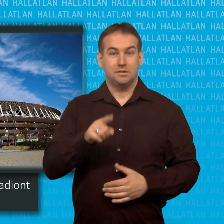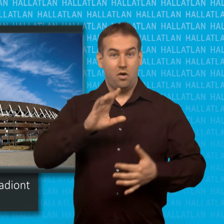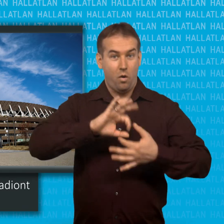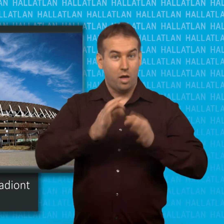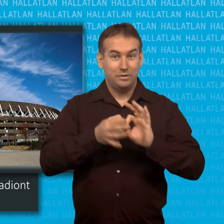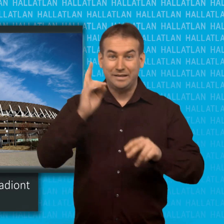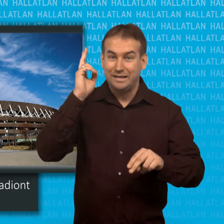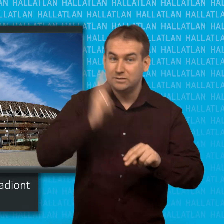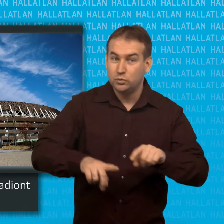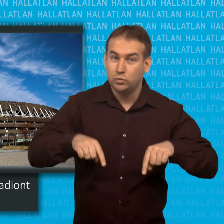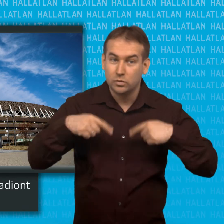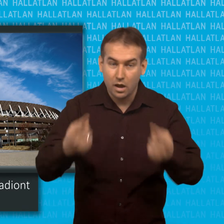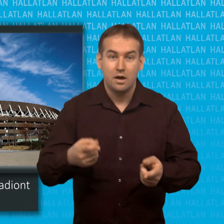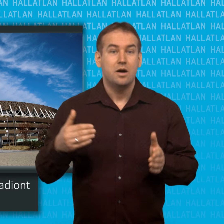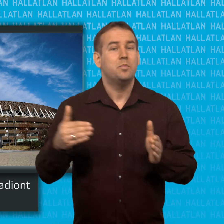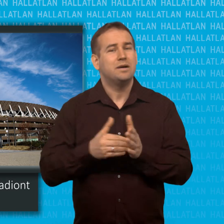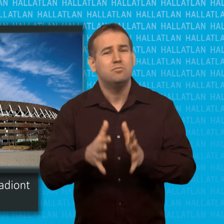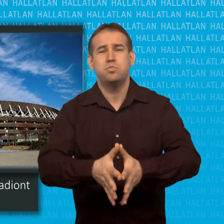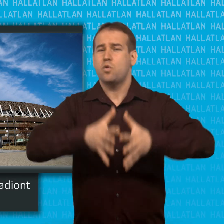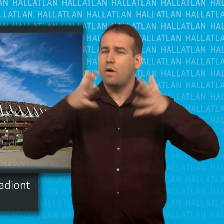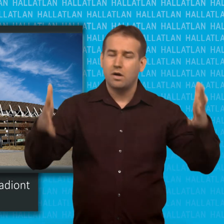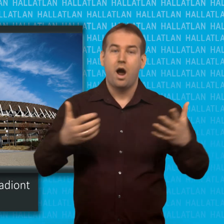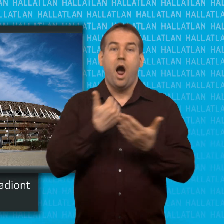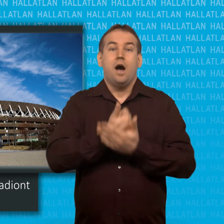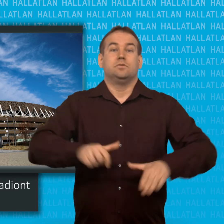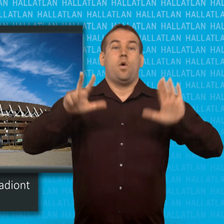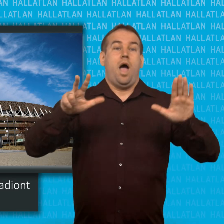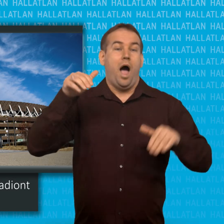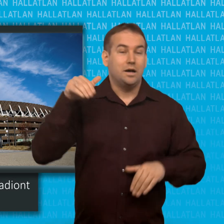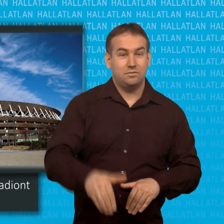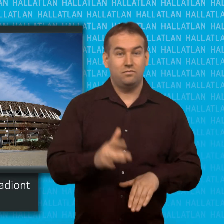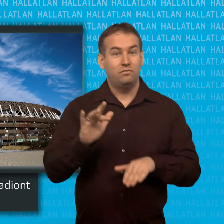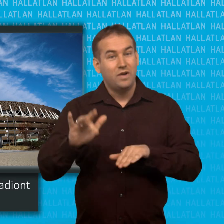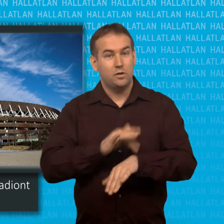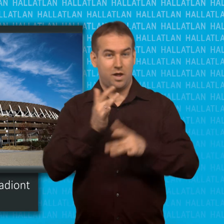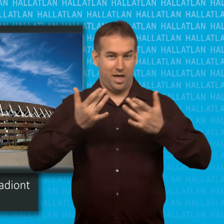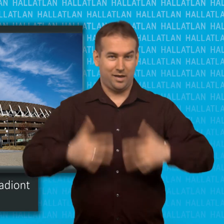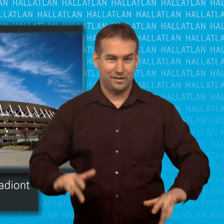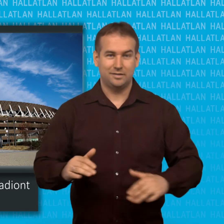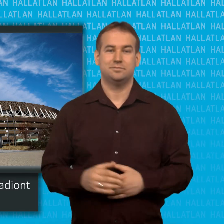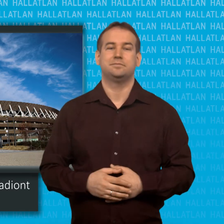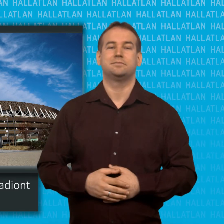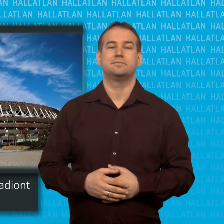Az olimpia után az épületet 68 ezer férőhelyesre bővítik.